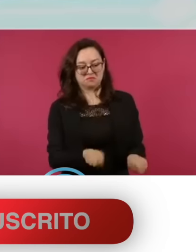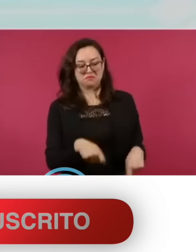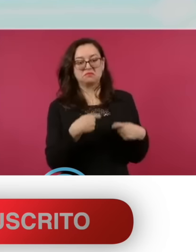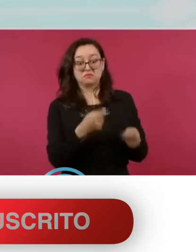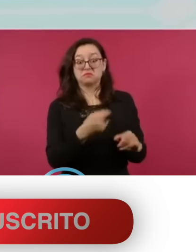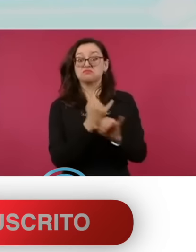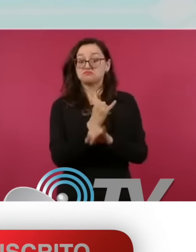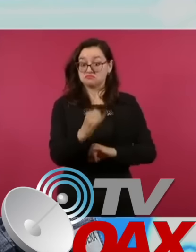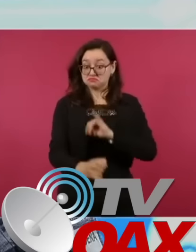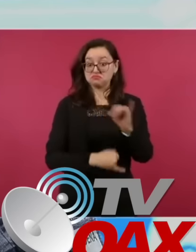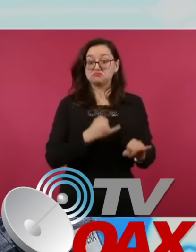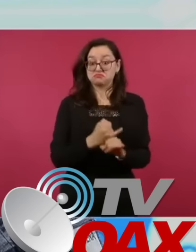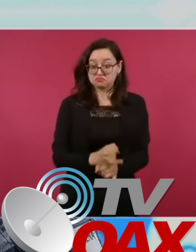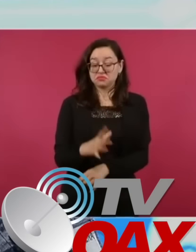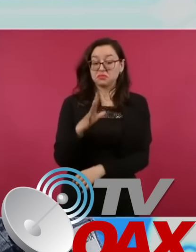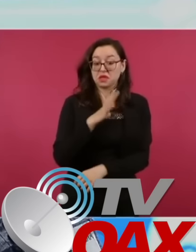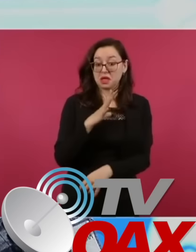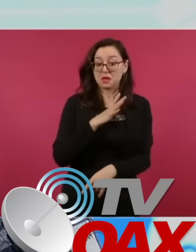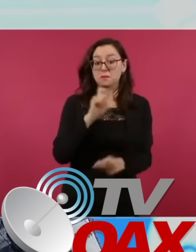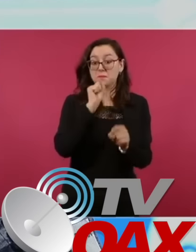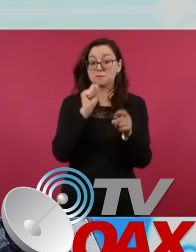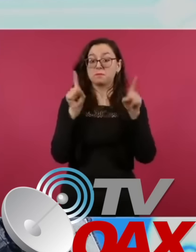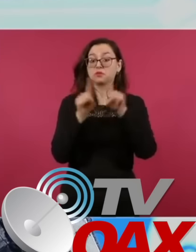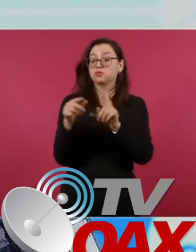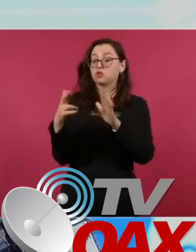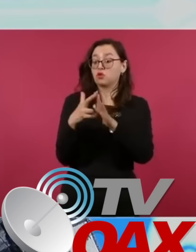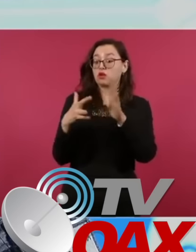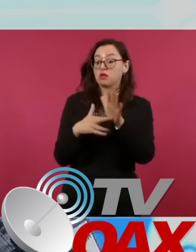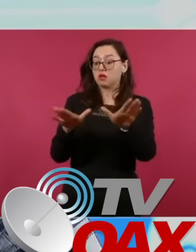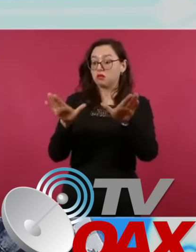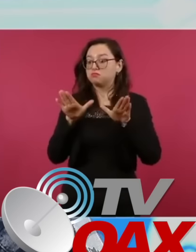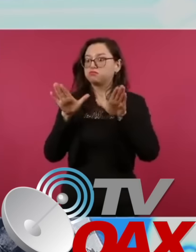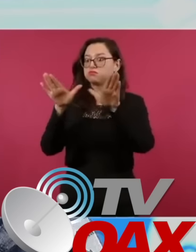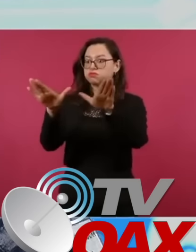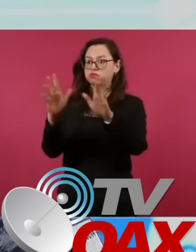y apegadas a La regulación aeronáutica para mantener la eficiencia y seguridad